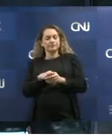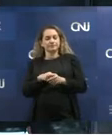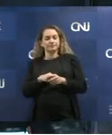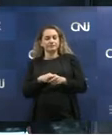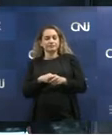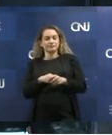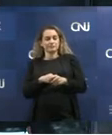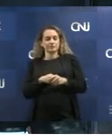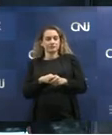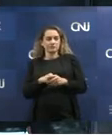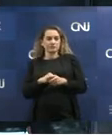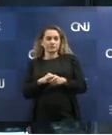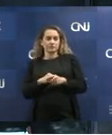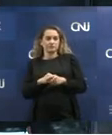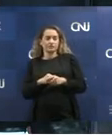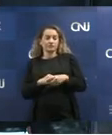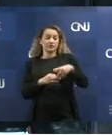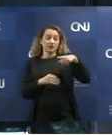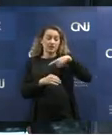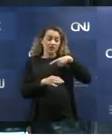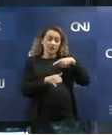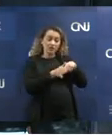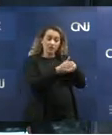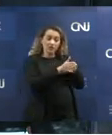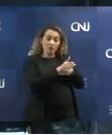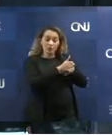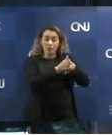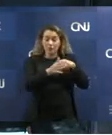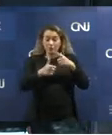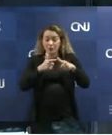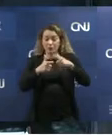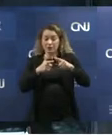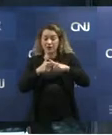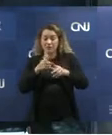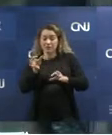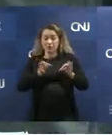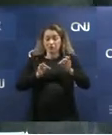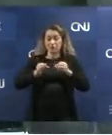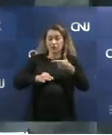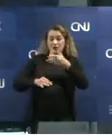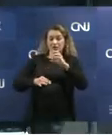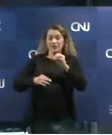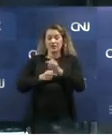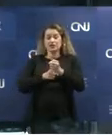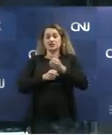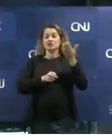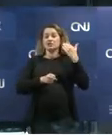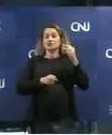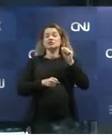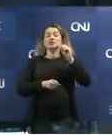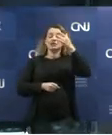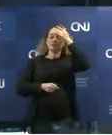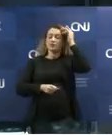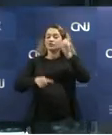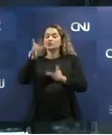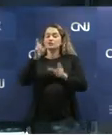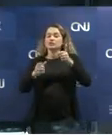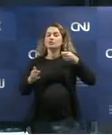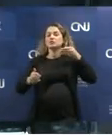essa situação de descontrole há 20 anos, a quem vamos imputar? Aí eu discordo do nobre